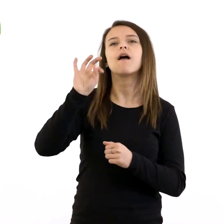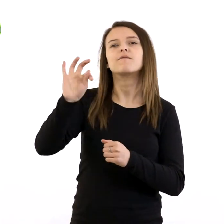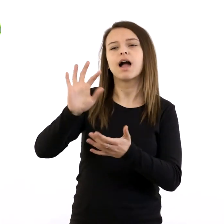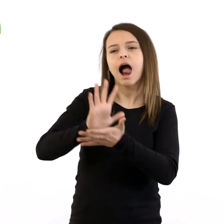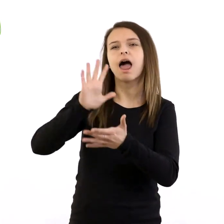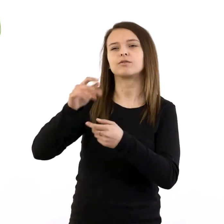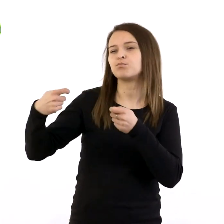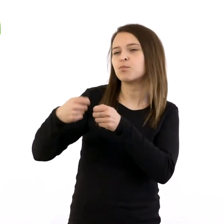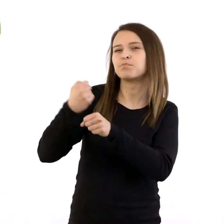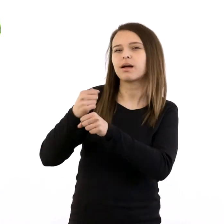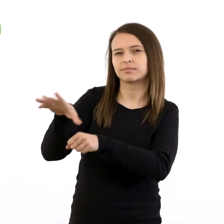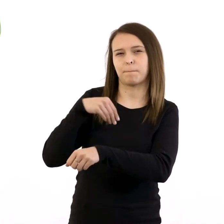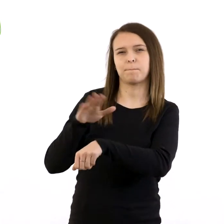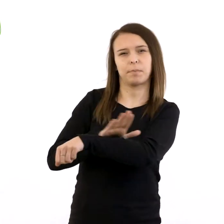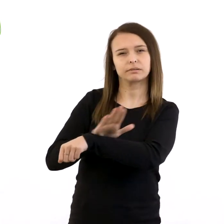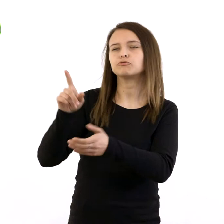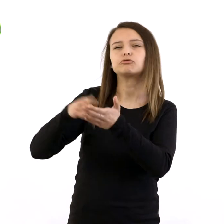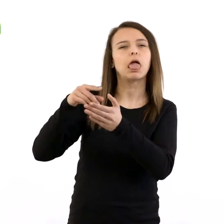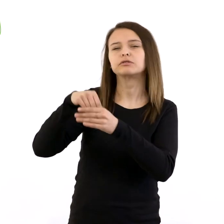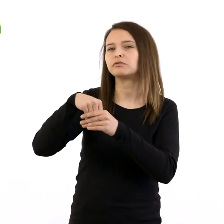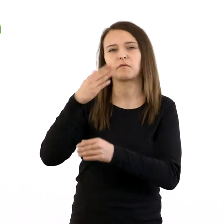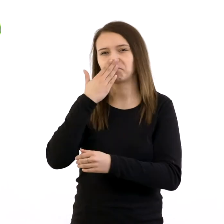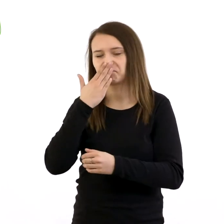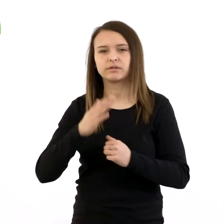1. Najczęstszymi formami współpracy z biznesem są: